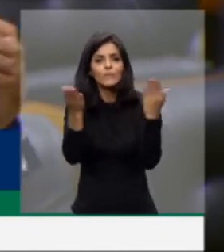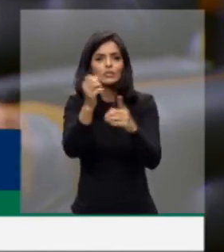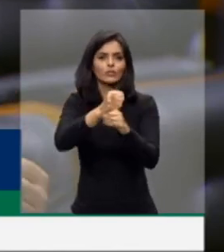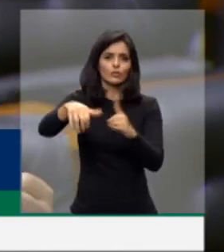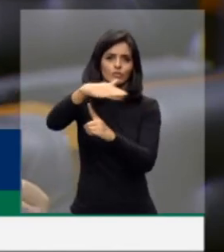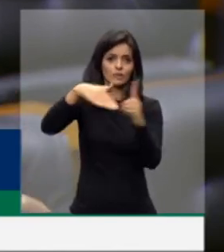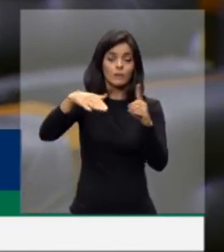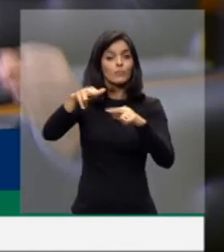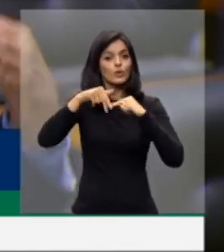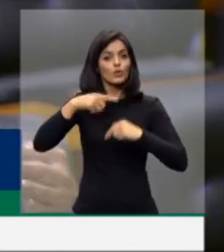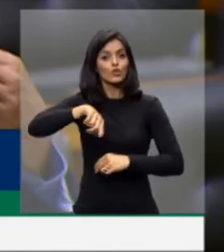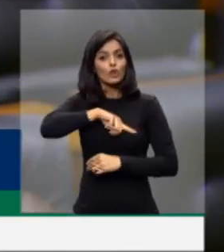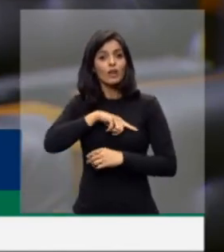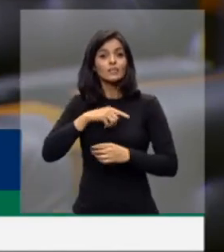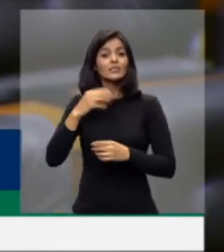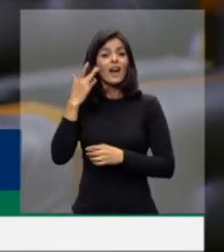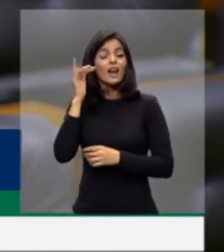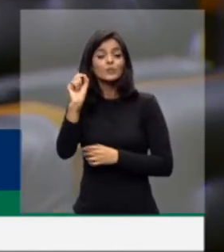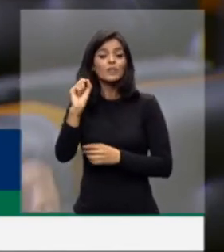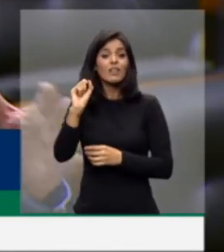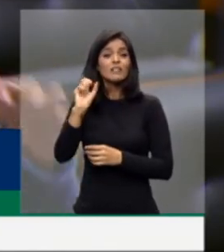IMPOSTOS. ENTÃO, SINCERAMENTE, É UM BENEFÍCIO MUITO CONCRETO PARA A SOCIEDADE. POR ISSO QUE NÓS